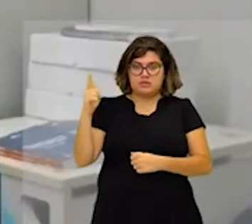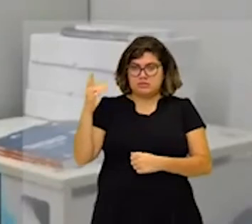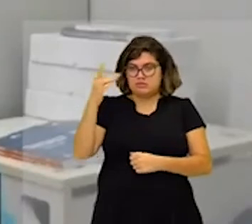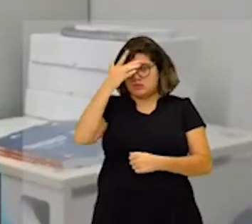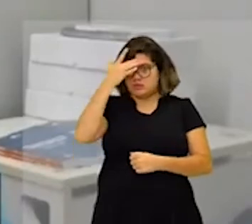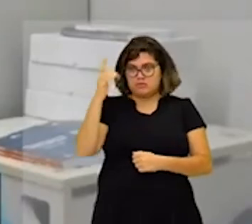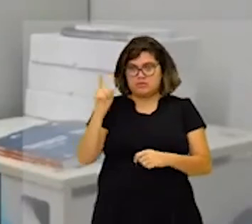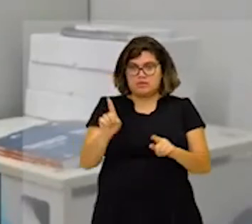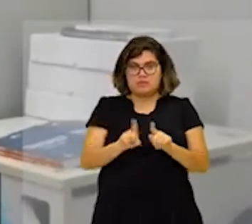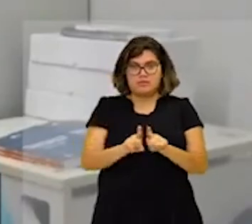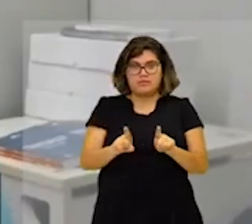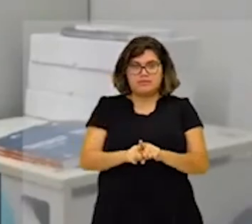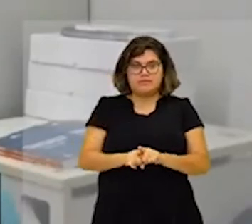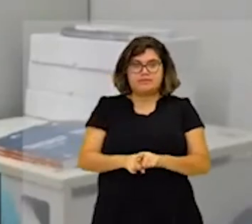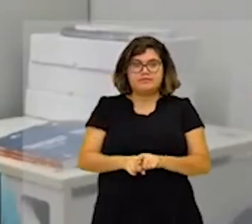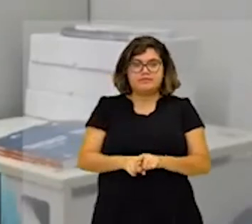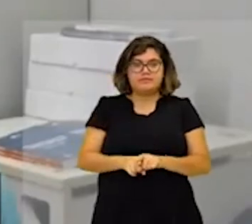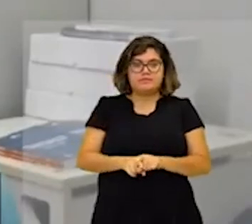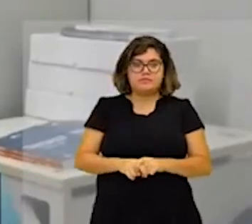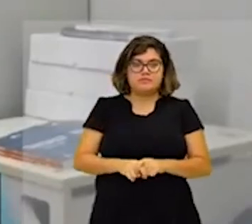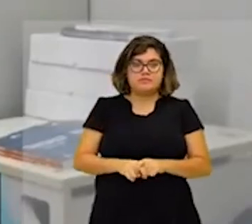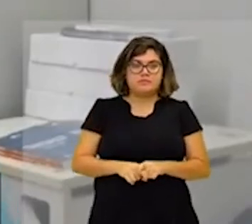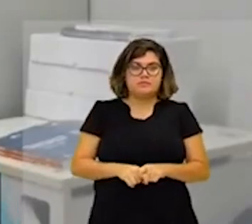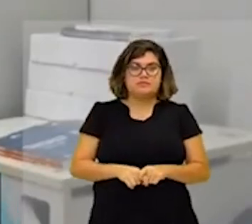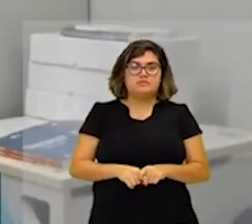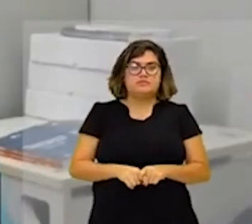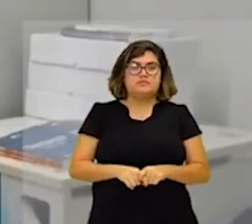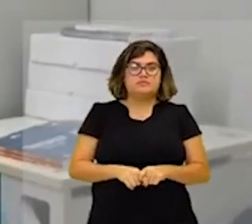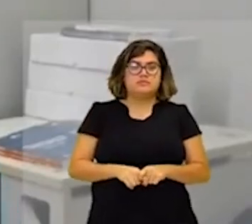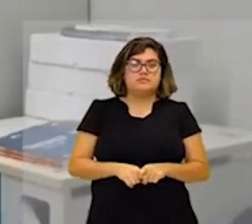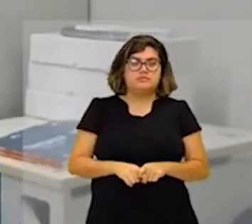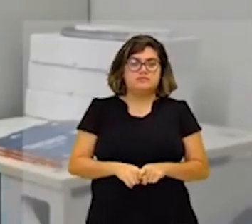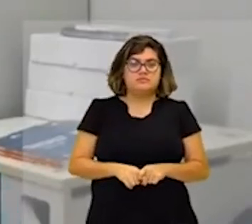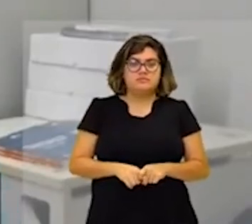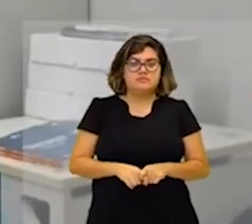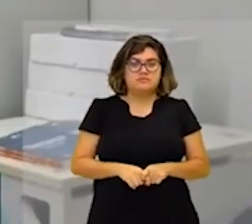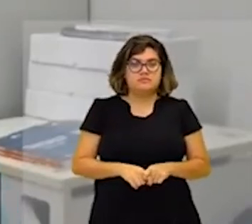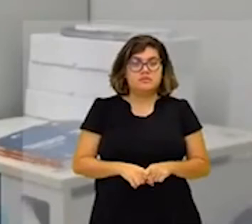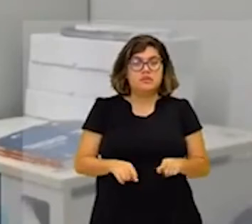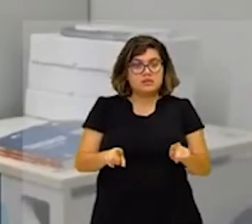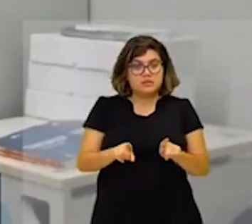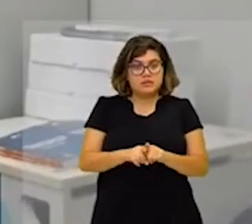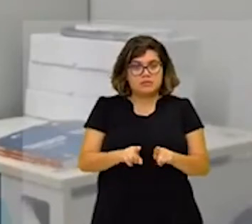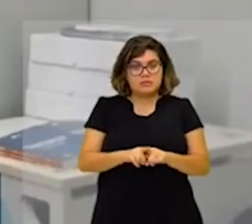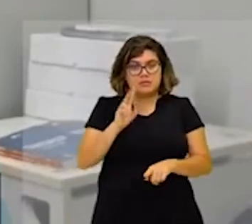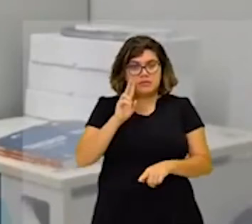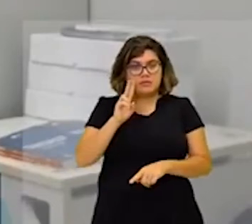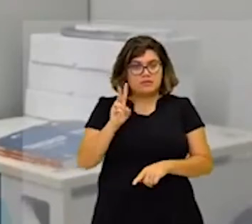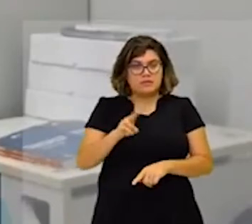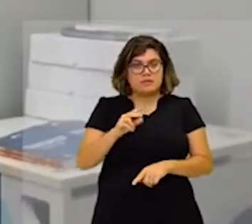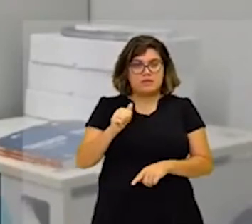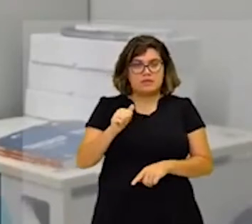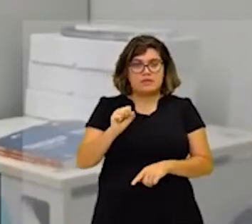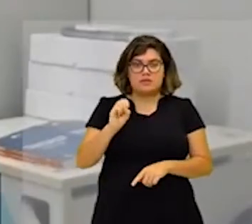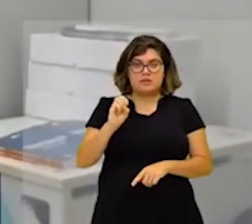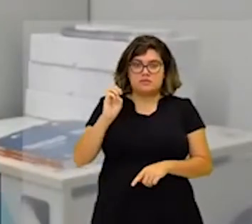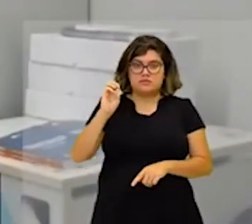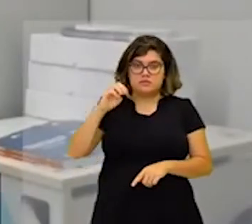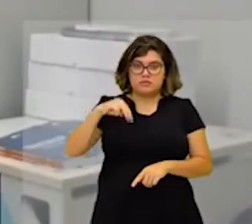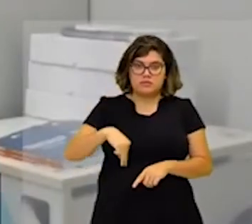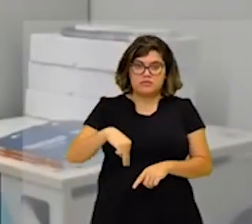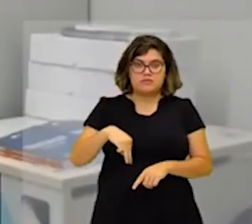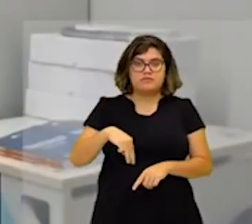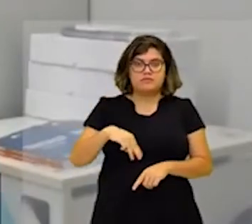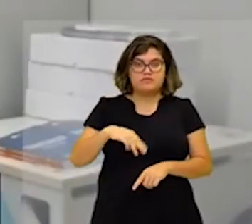Marilda Tiago a ficou uma tela das com que aparece a tela de reprodução em que de fato eu não apareço